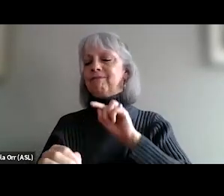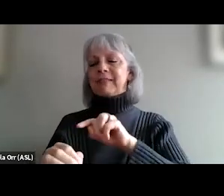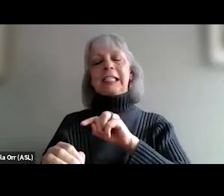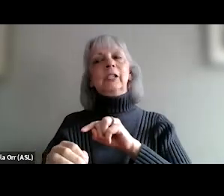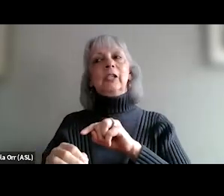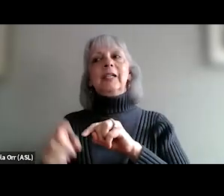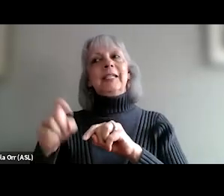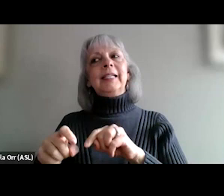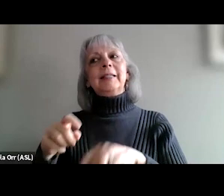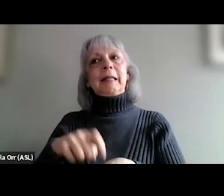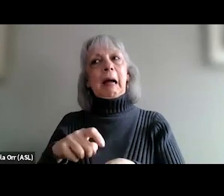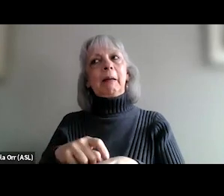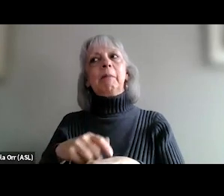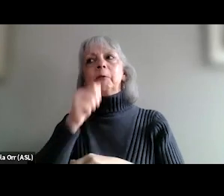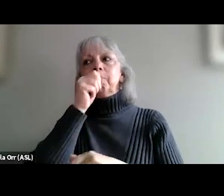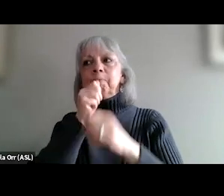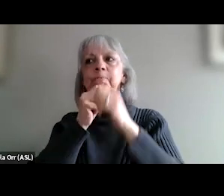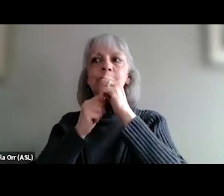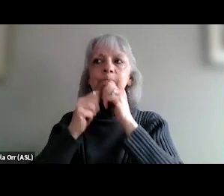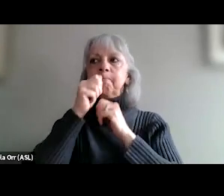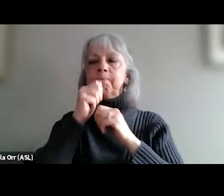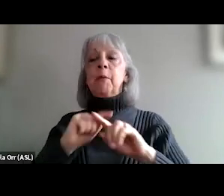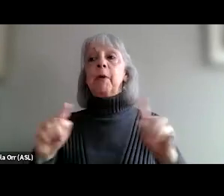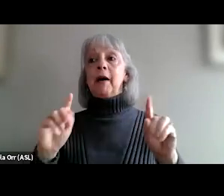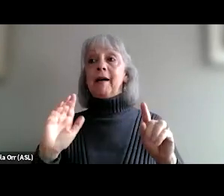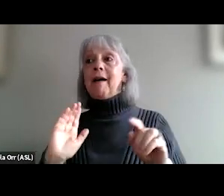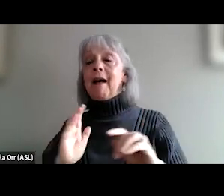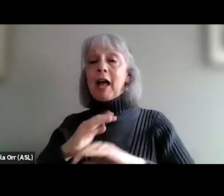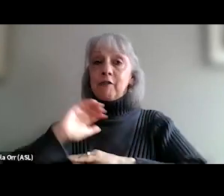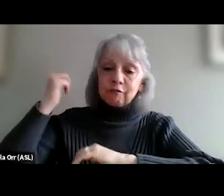y puede ser difícil, pero una vez establecidas, pueden brindar